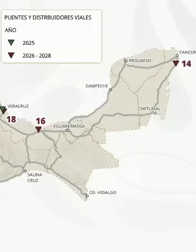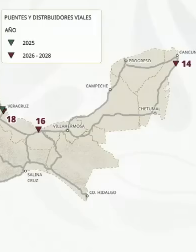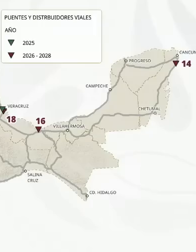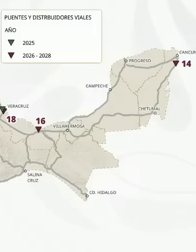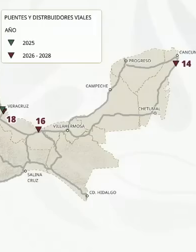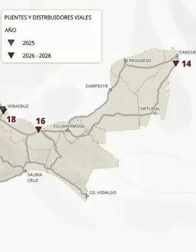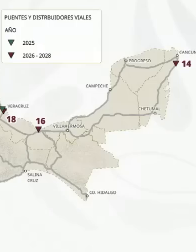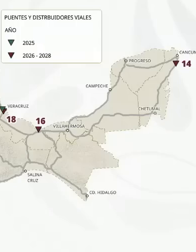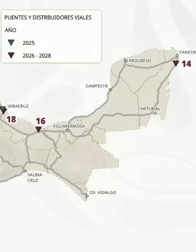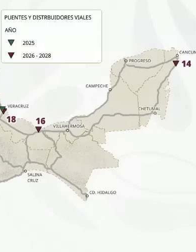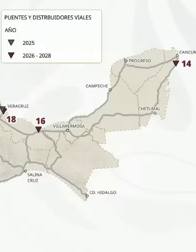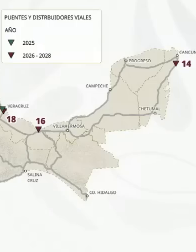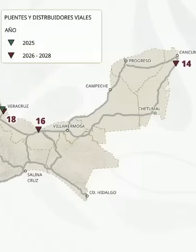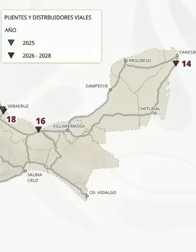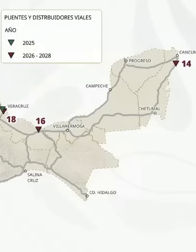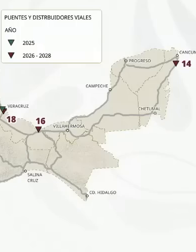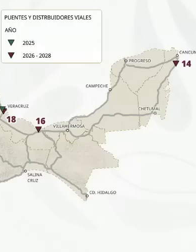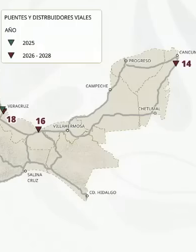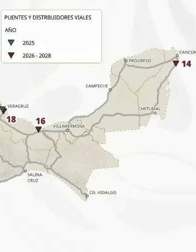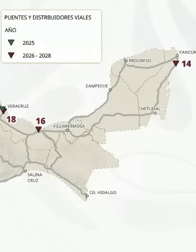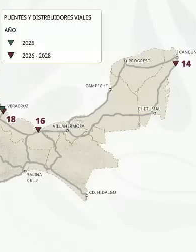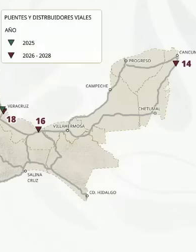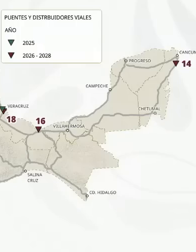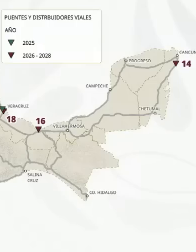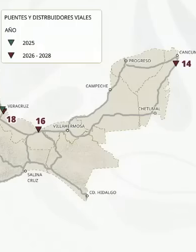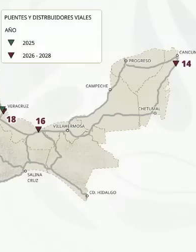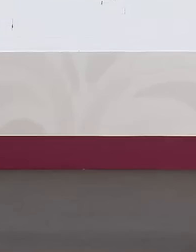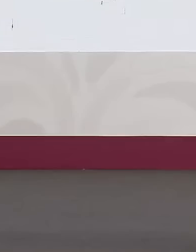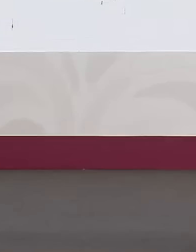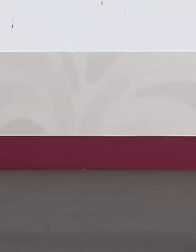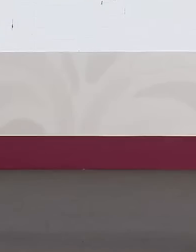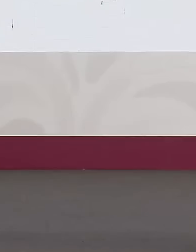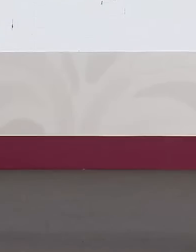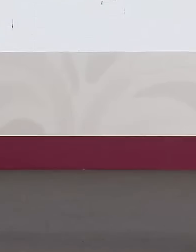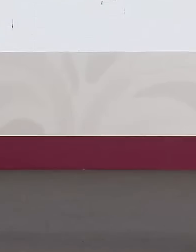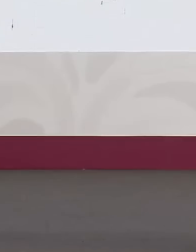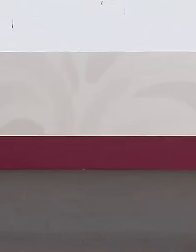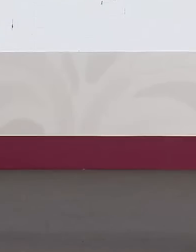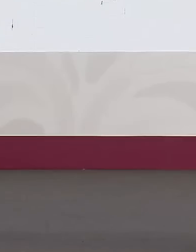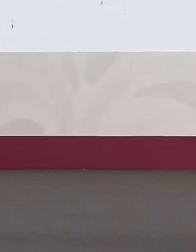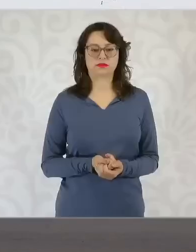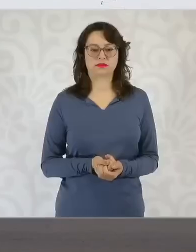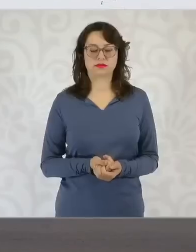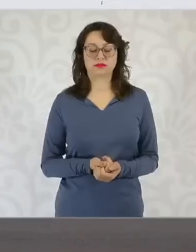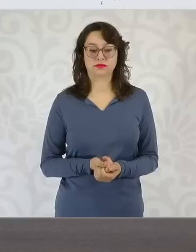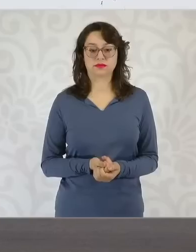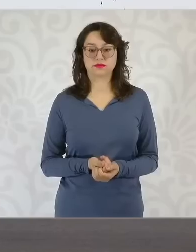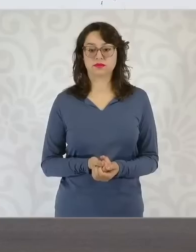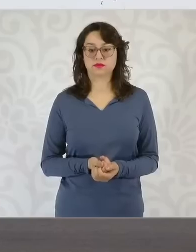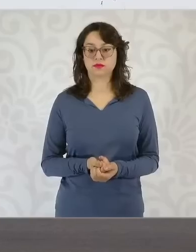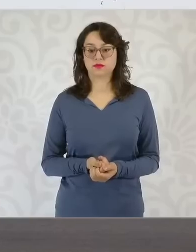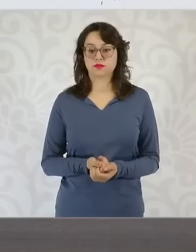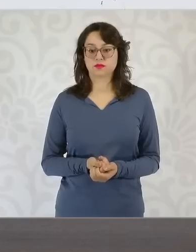Pérez escobosa en tlascala el viaducto Santana y en Veracruz el acceso al puerto El paso del